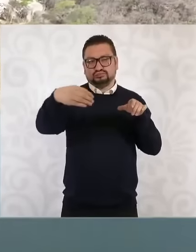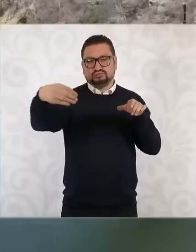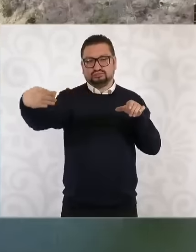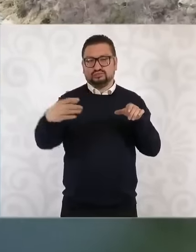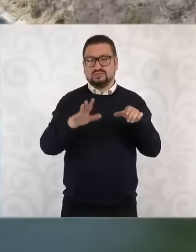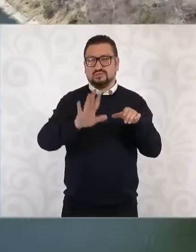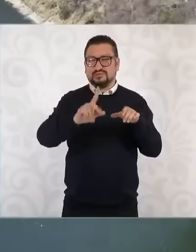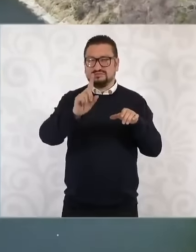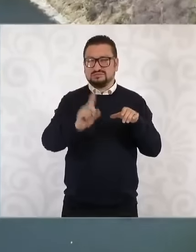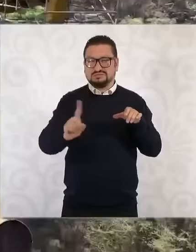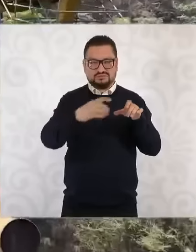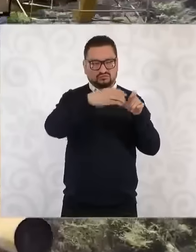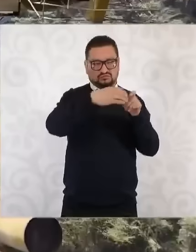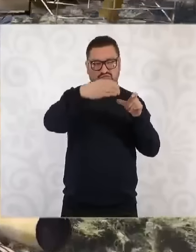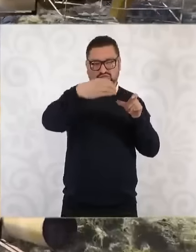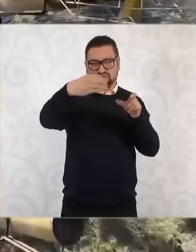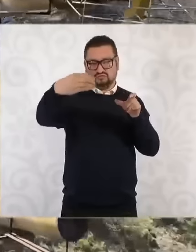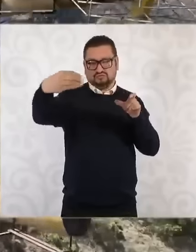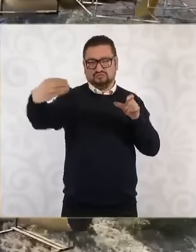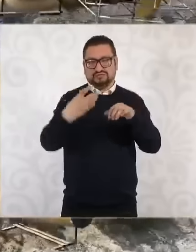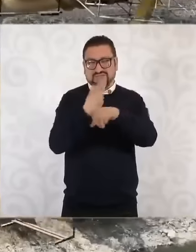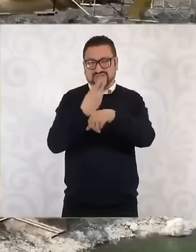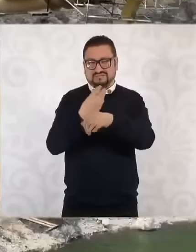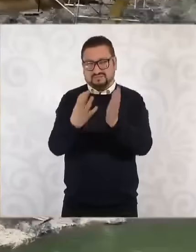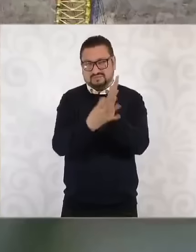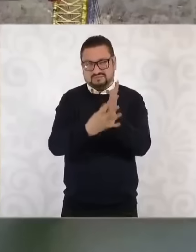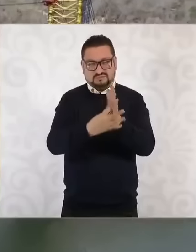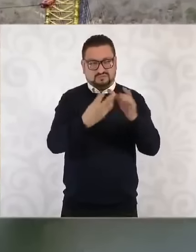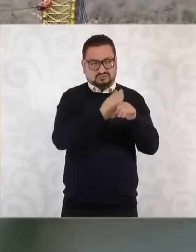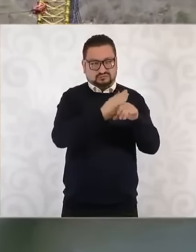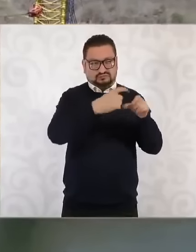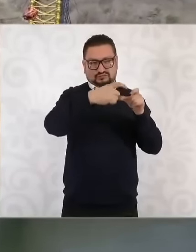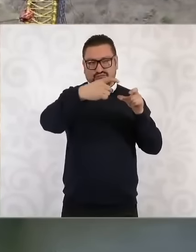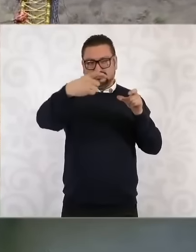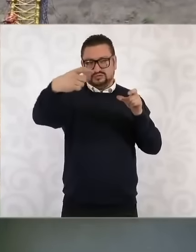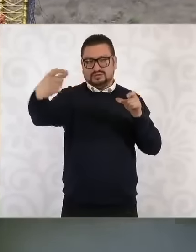de estructura metálica que se va montando y que se va soldando. Cada 10 días logramos un módulo,